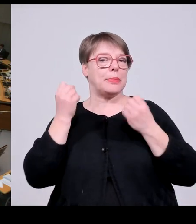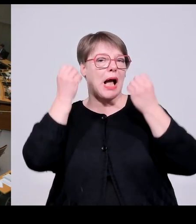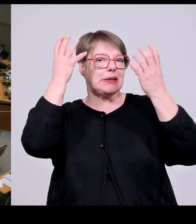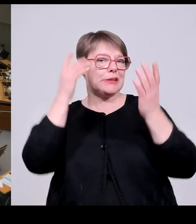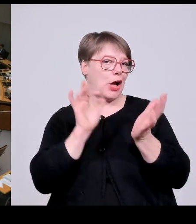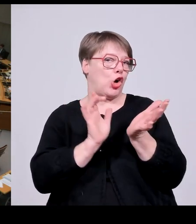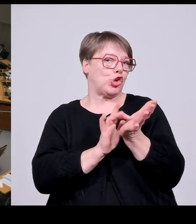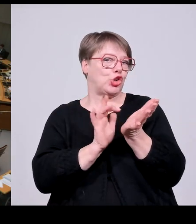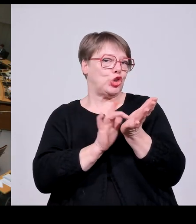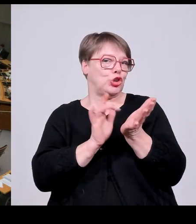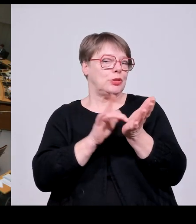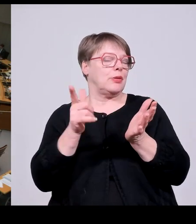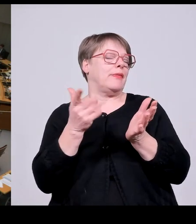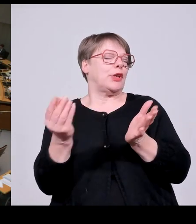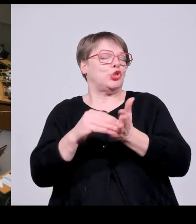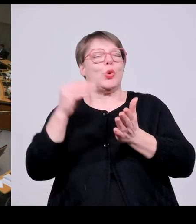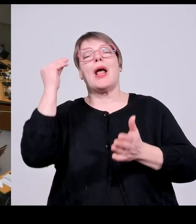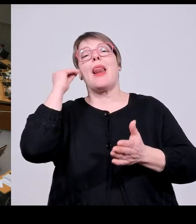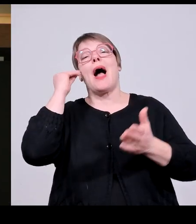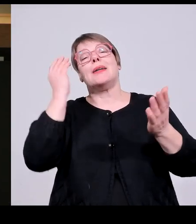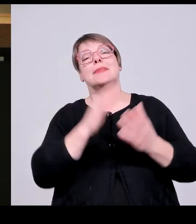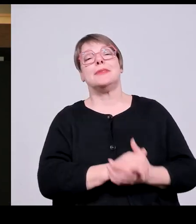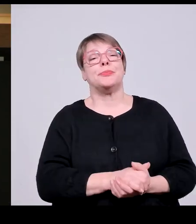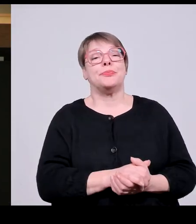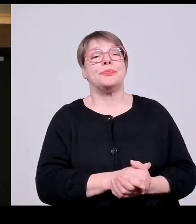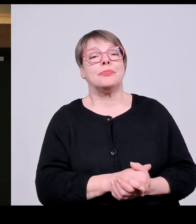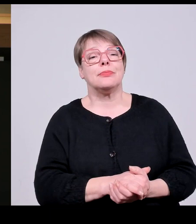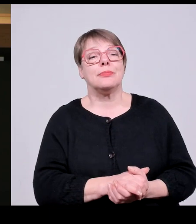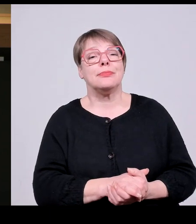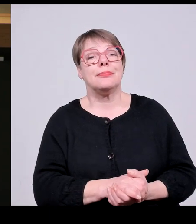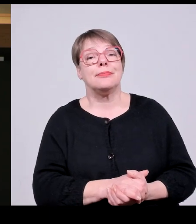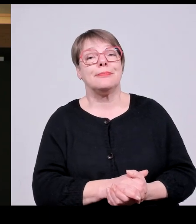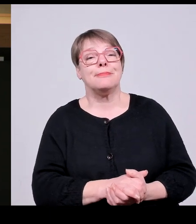(Beifall) Der Zustand der Bibliotheken ist aber gar nicht so wirklich rosig.